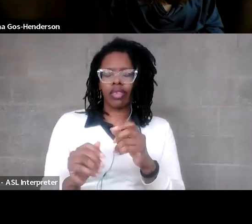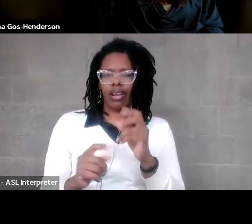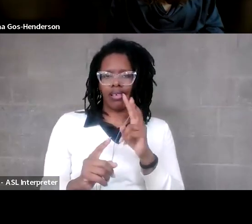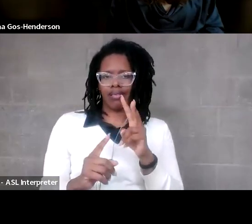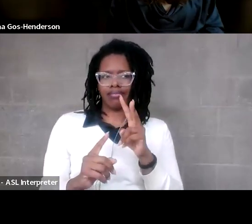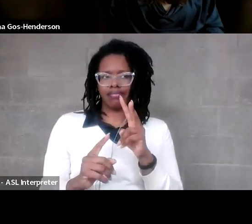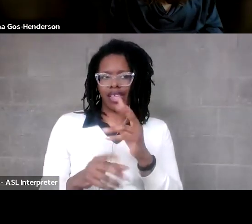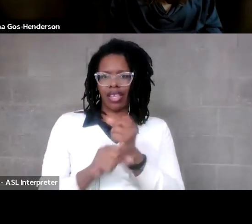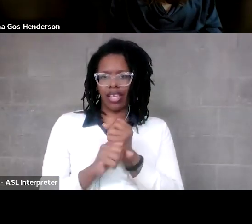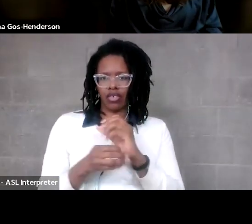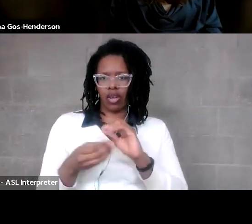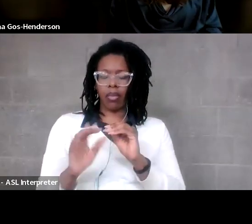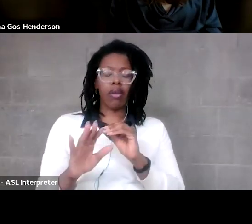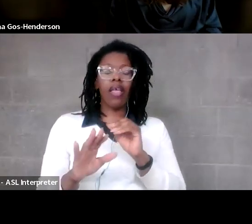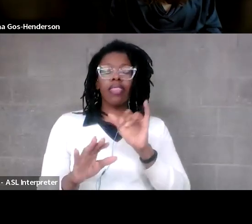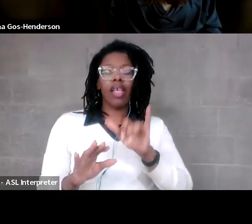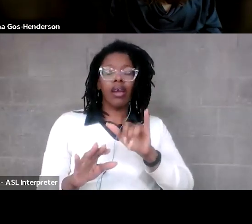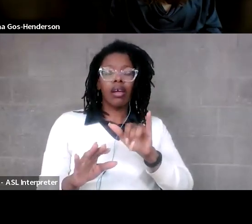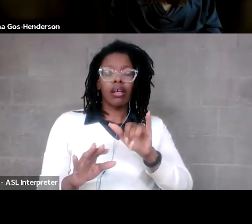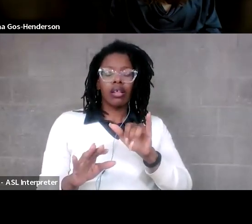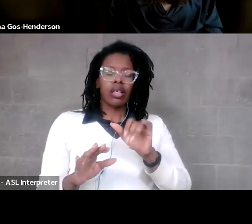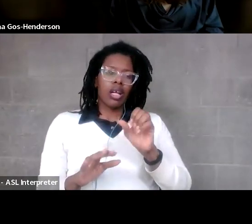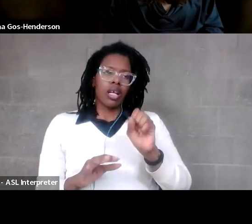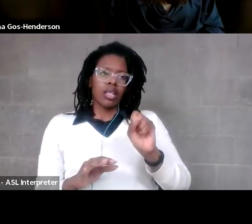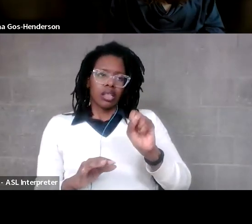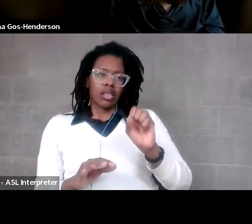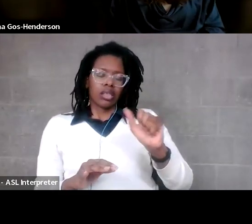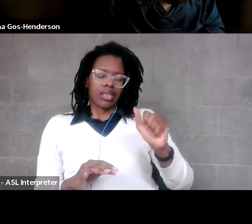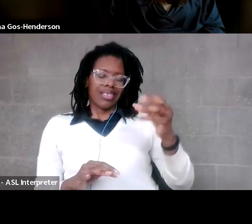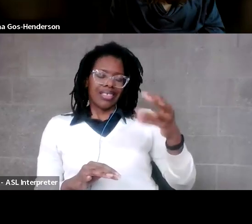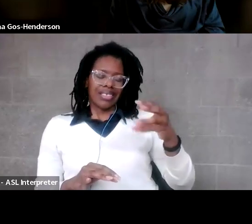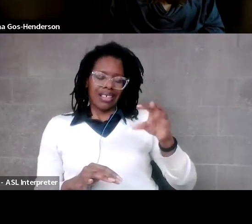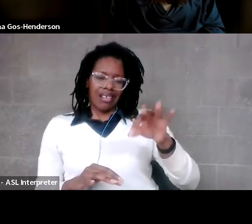en ese formulario, disculpa, el SSA 1699, es entre tú